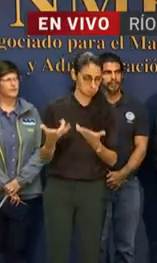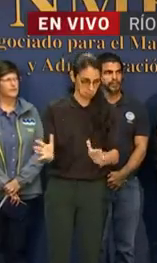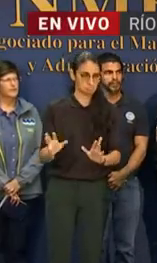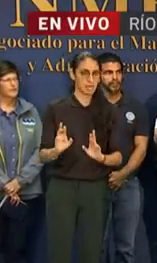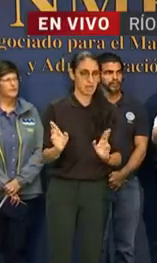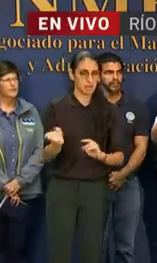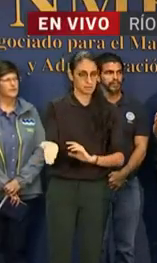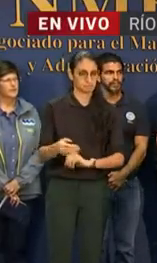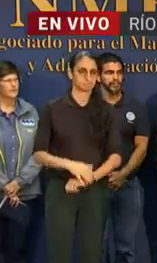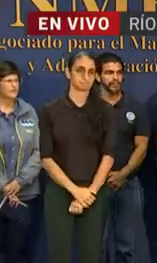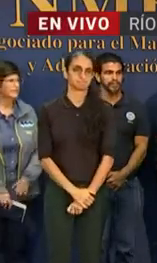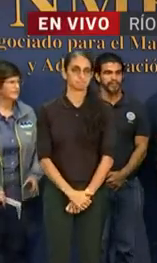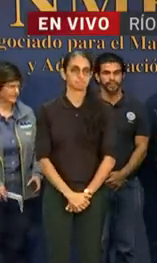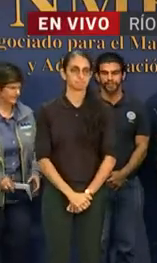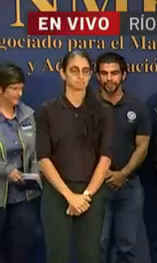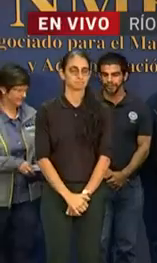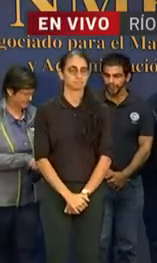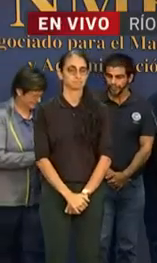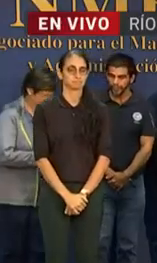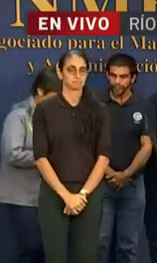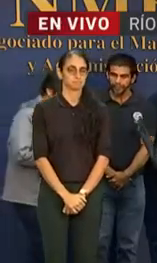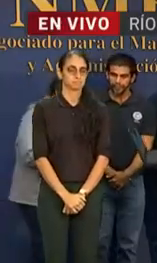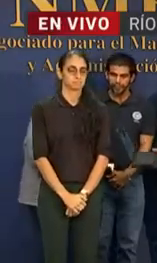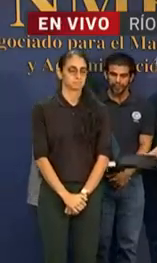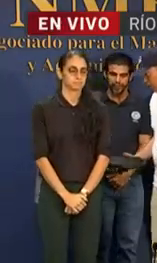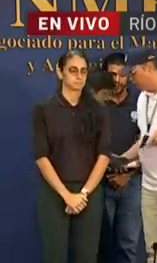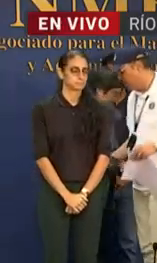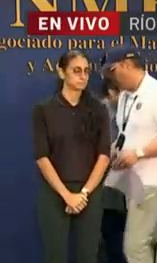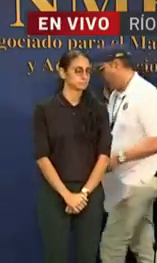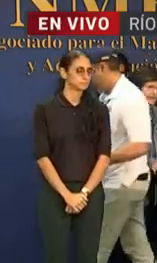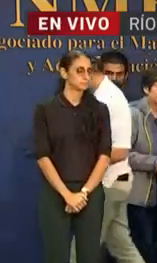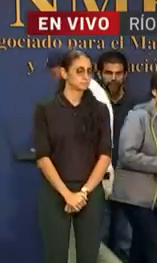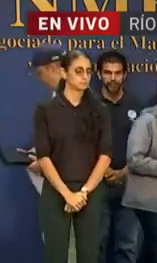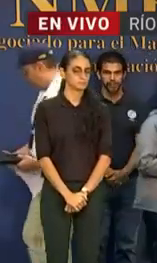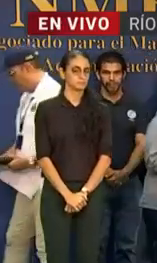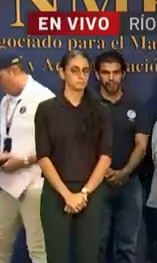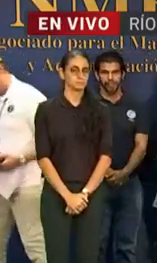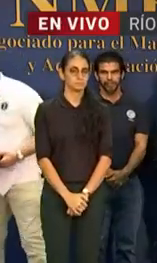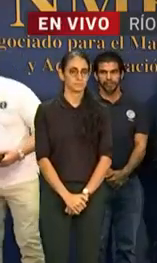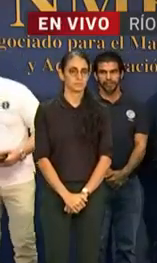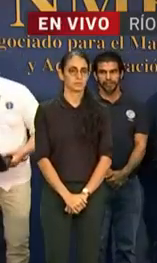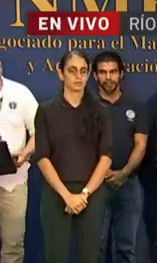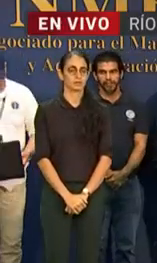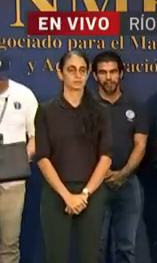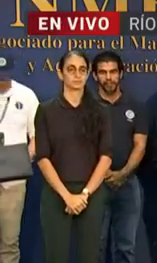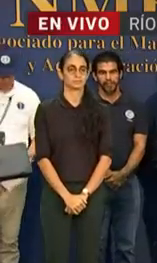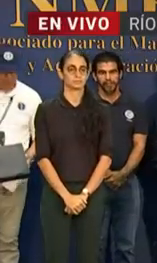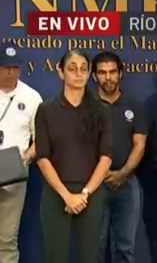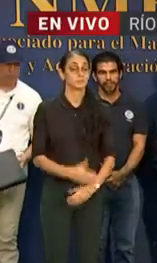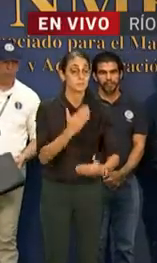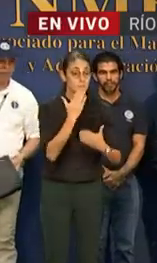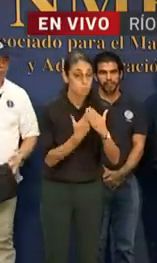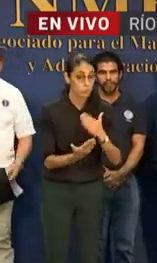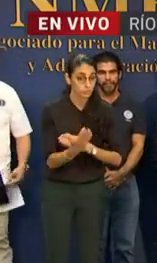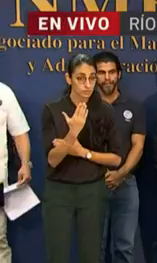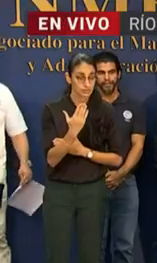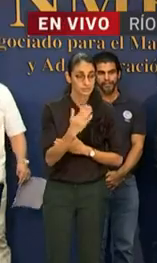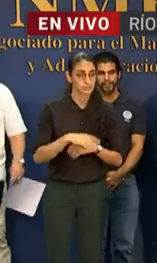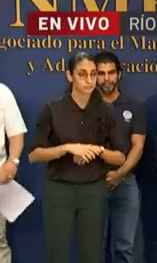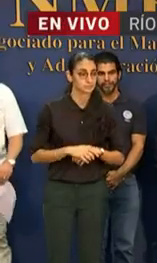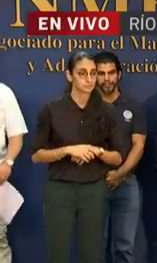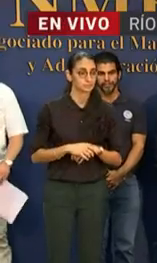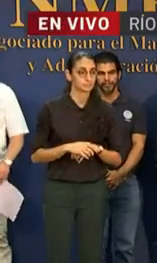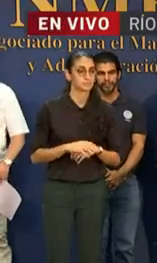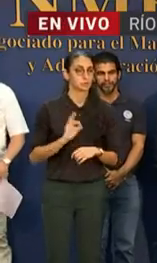DEL SISTEMA ATMOSFÉRICO QUE